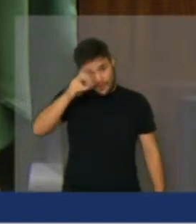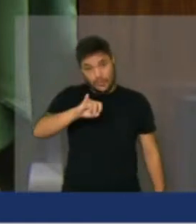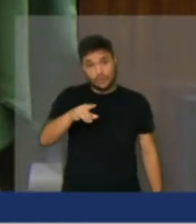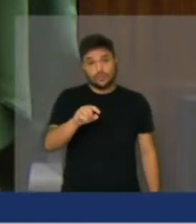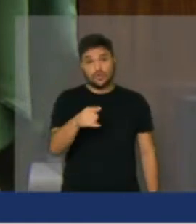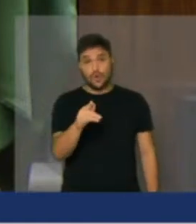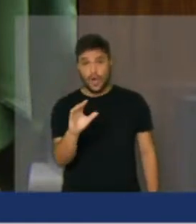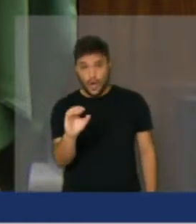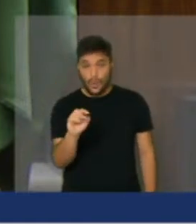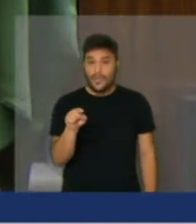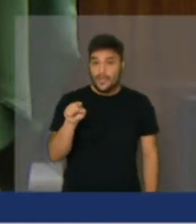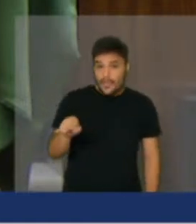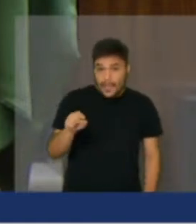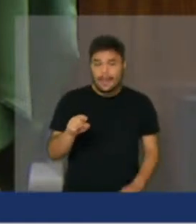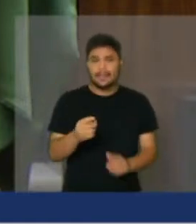PROGRAMA PARA AJUDAR AS MEI, AS MICRO E PEQUENA EMPRESA COM